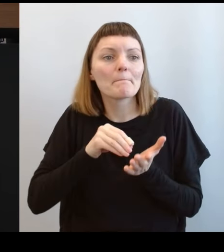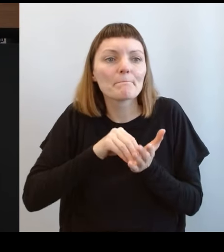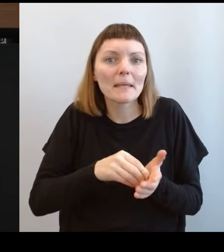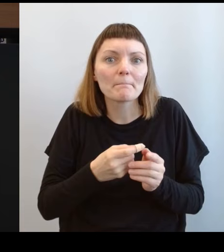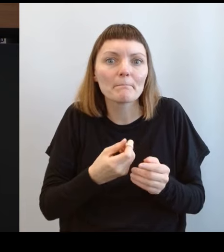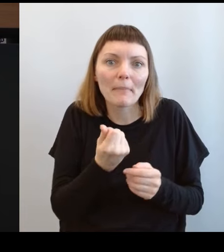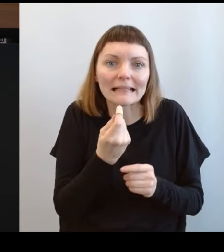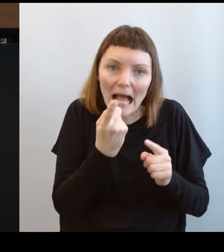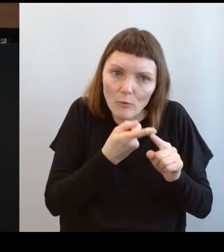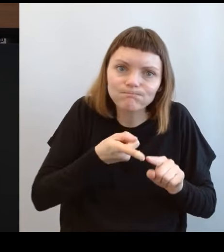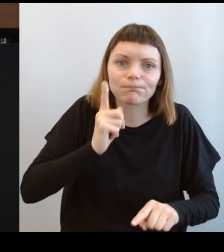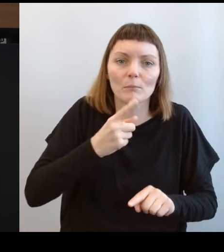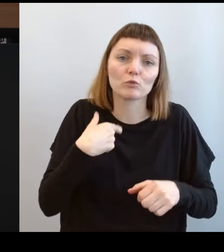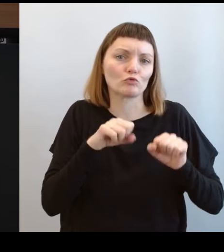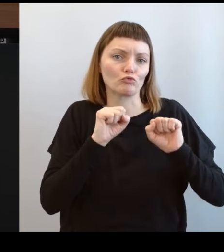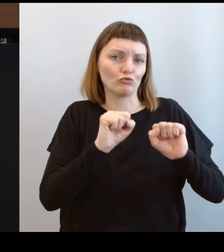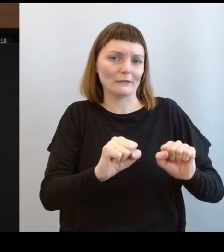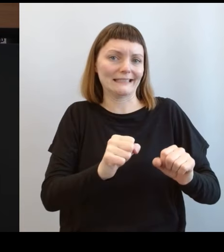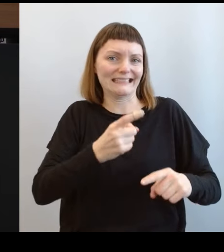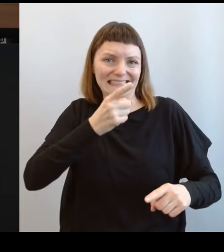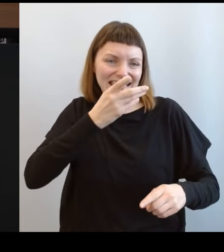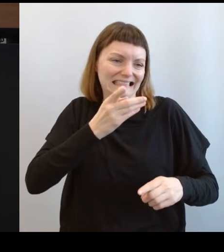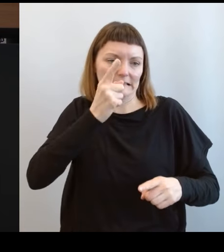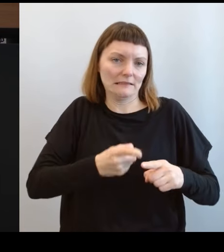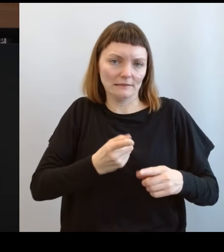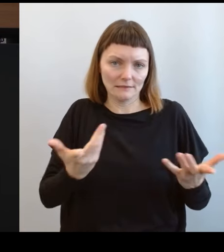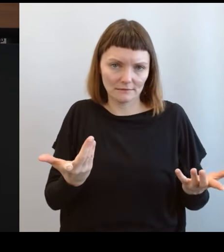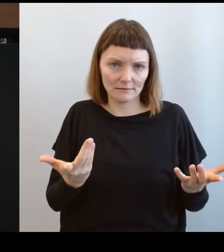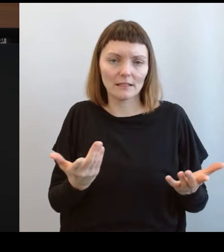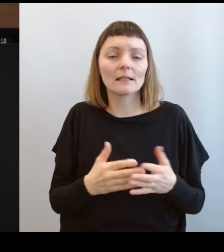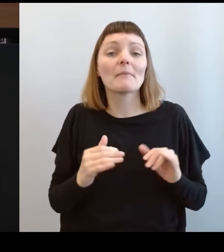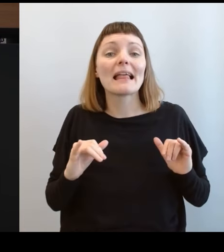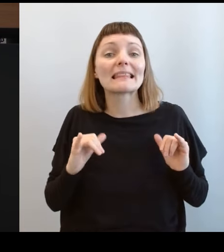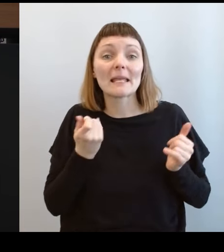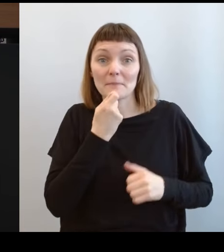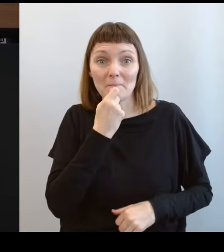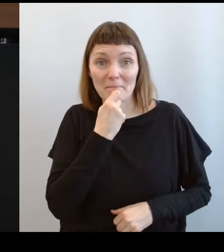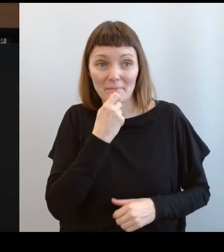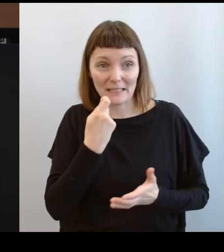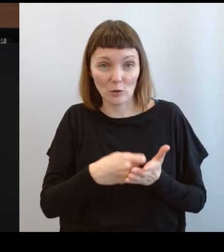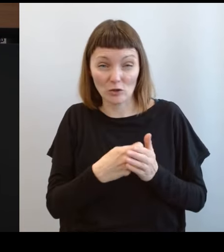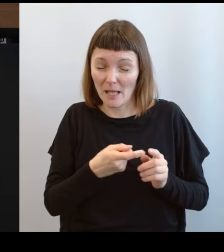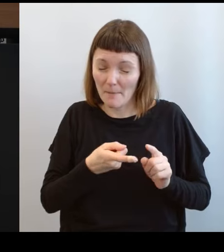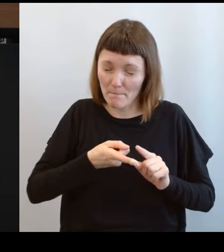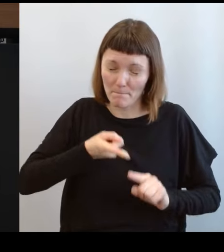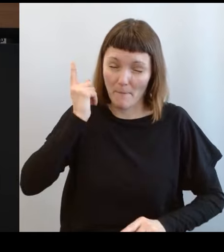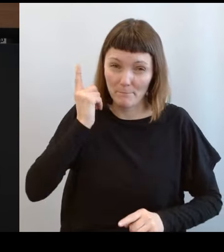Dass die Lebensmittelkosten jetzt explodieren, belastet viele Menschen bereits stark. Wir brauchen hier einen wirksamen